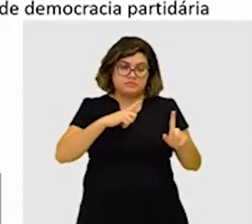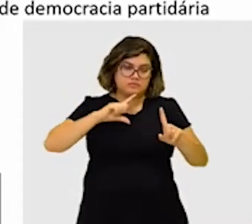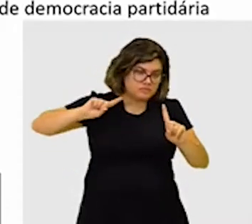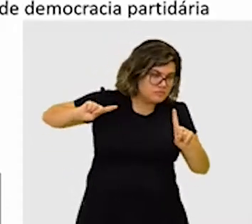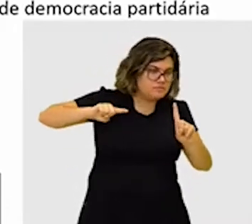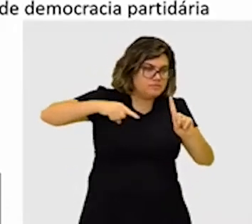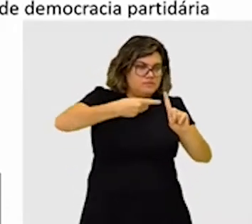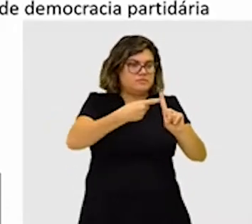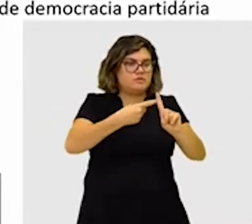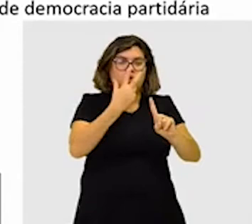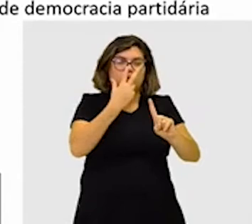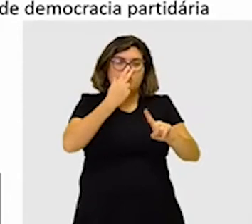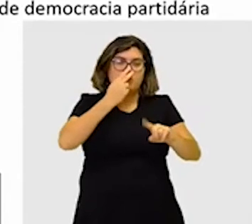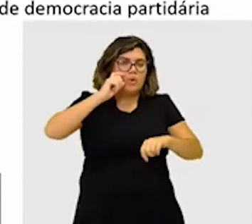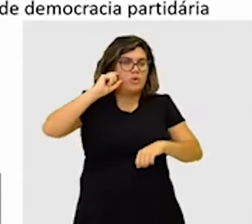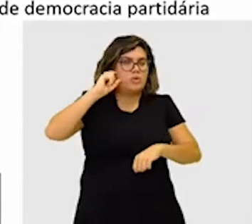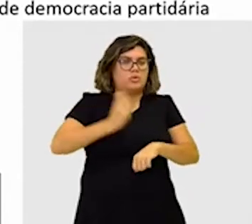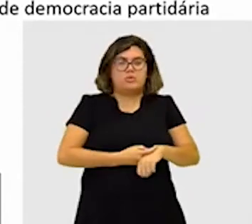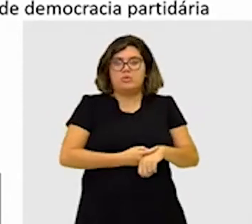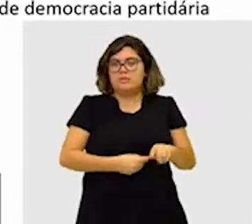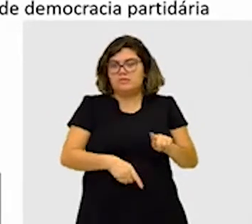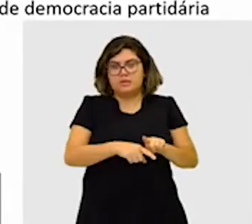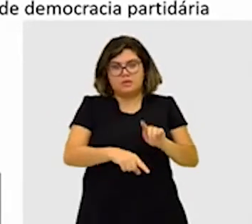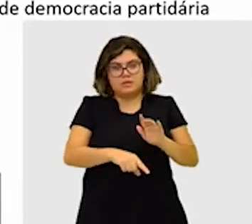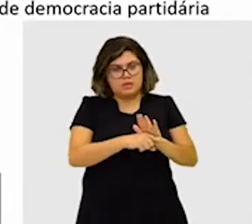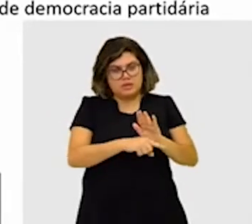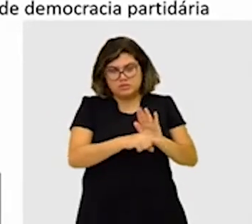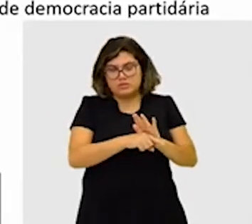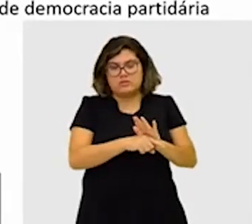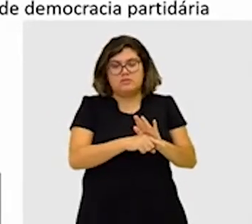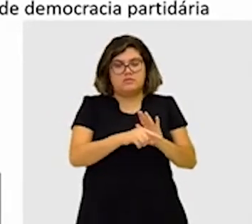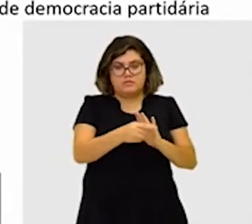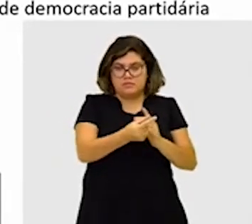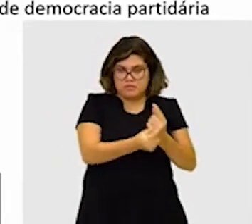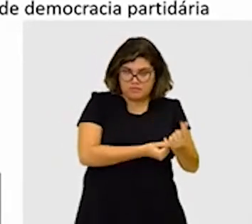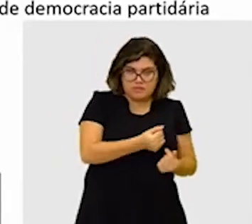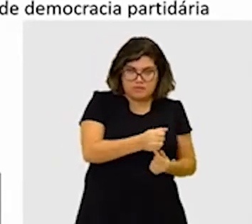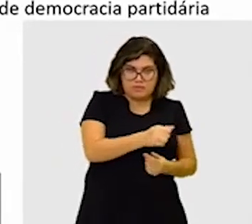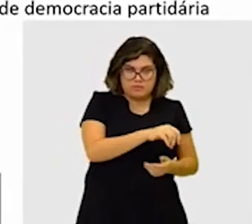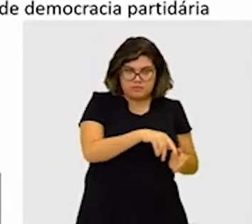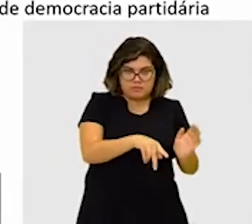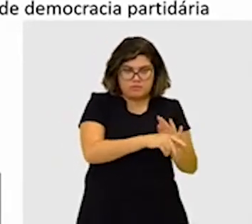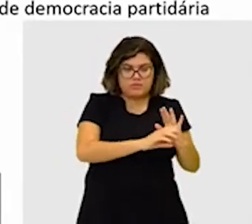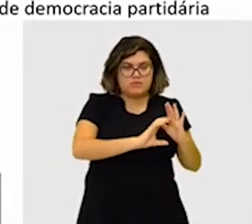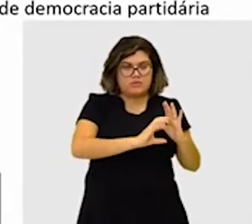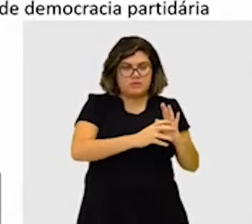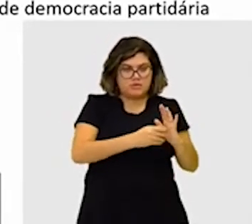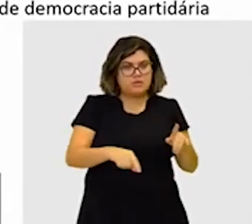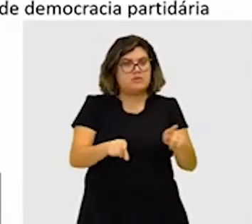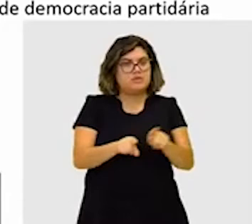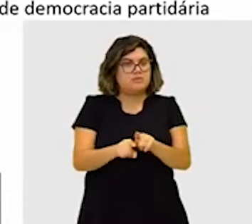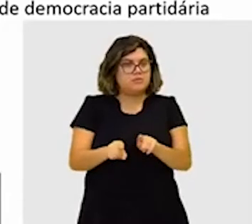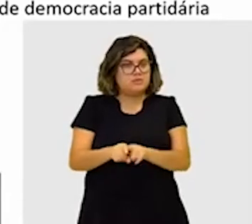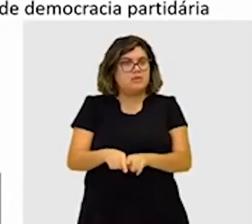dura e negativa tanto o financiamento partidário de campanhas eleitorais quanto à prestação de